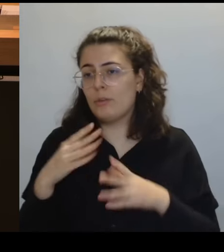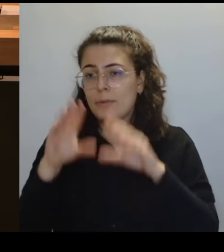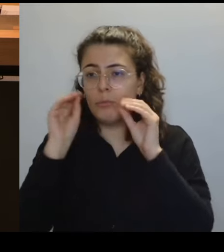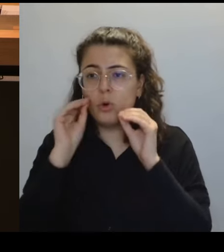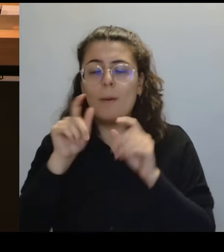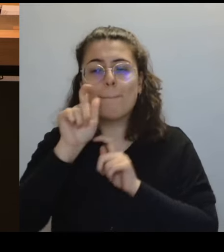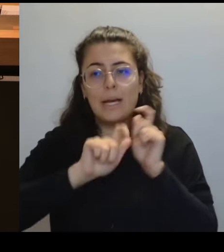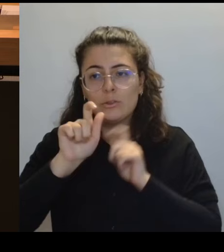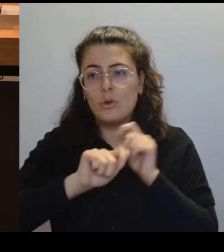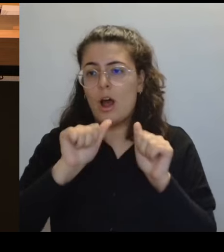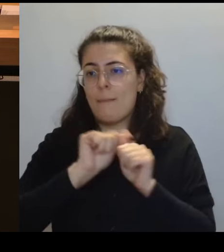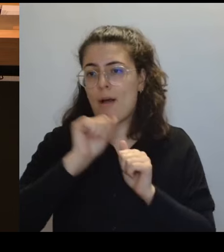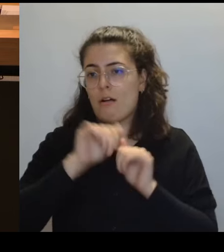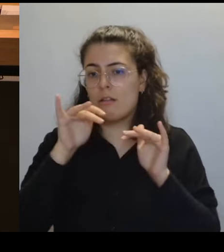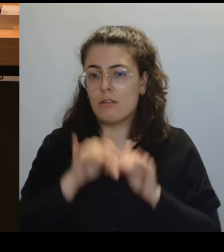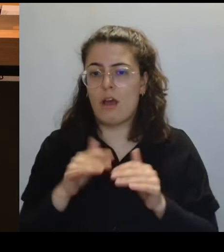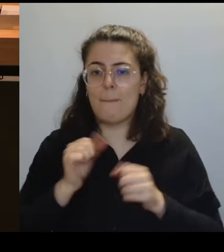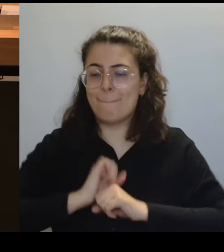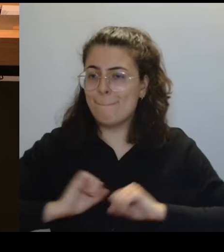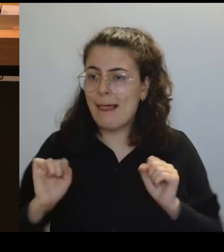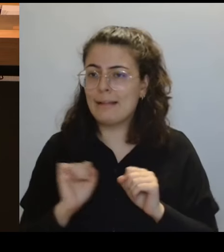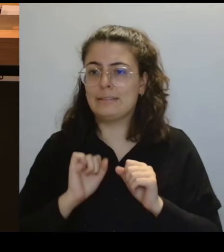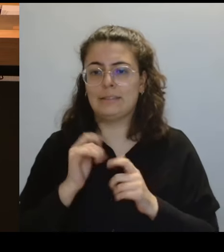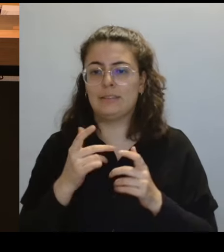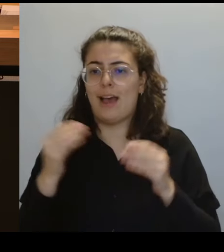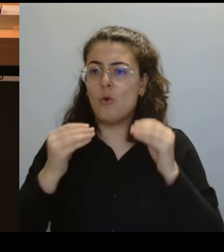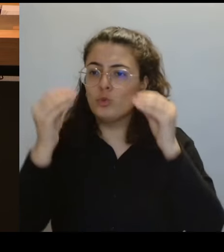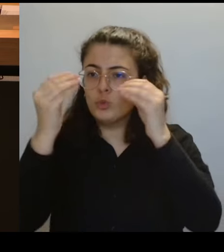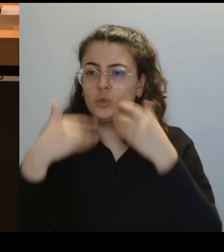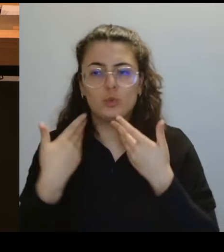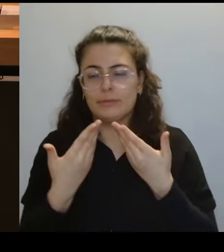Der Leiter der Kältehilfe bei der Stadtmission sprach von ein paar